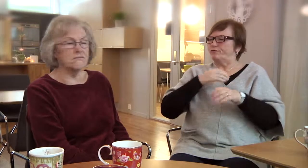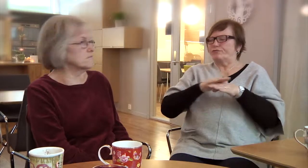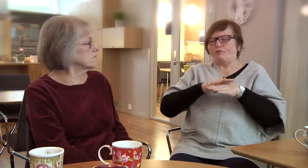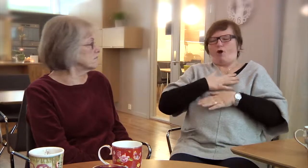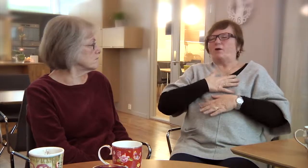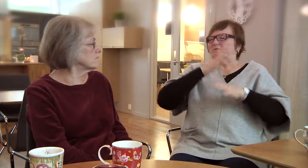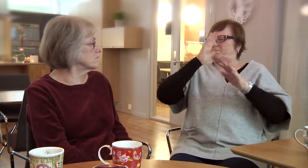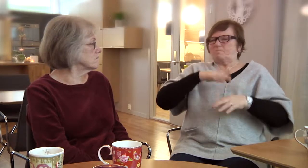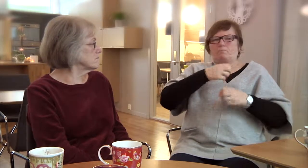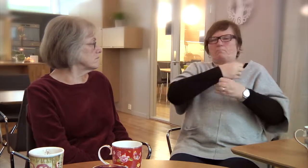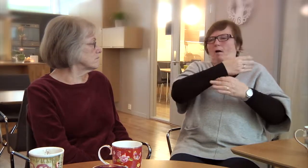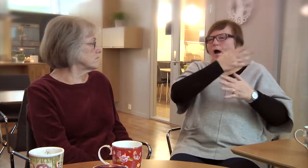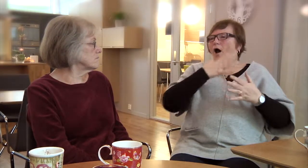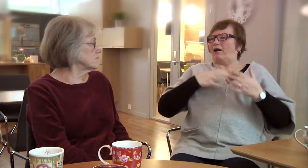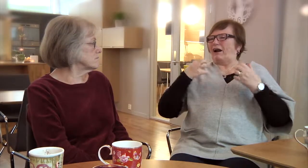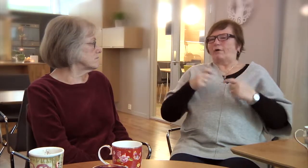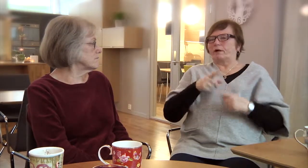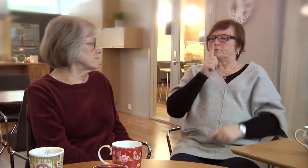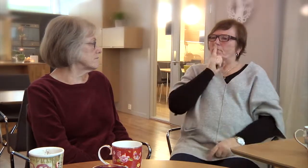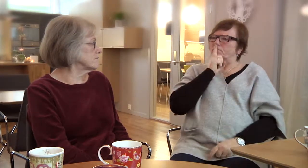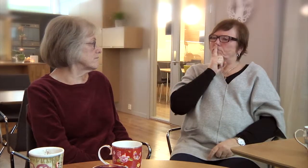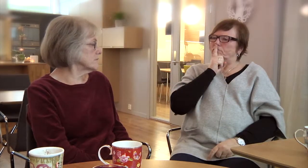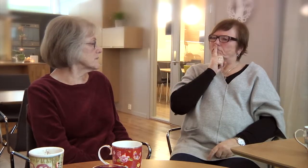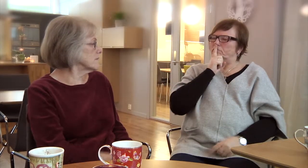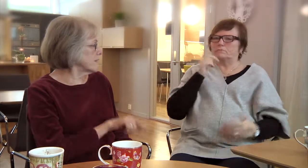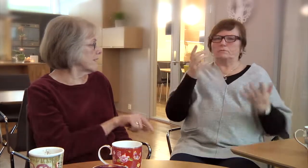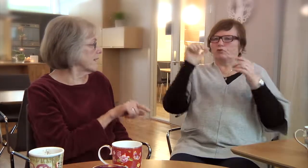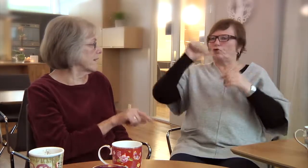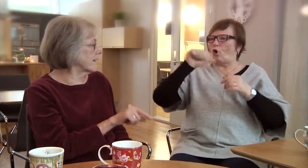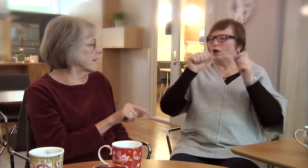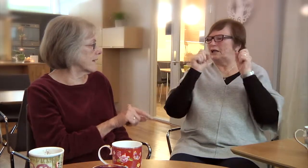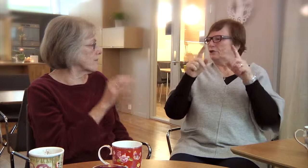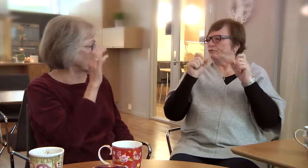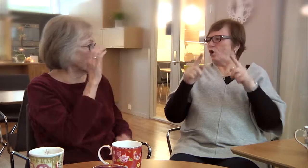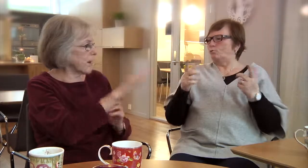Jeg tor det er mange døve som har kreft og tier om det. Du har rett i det.